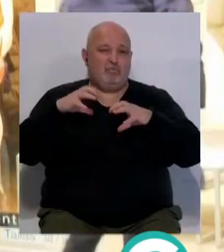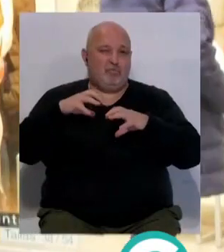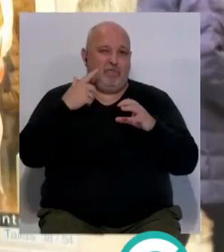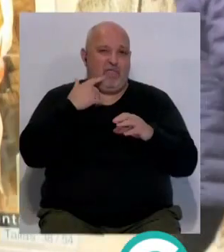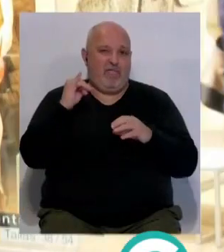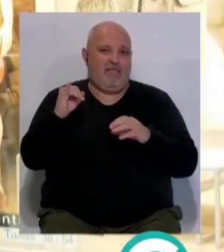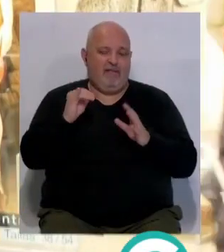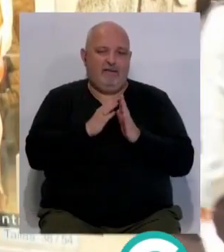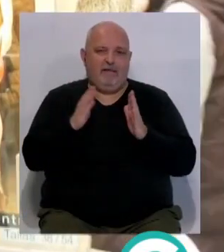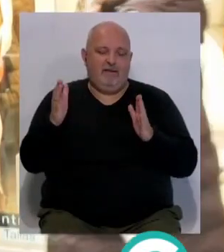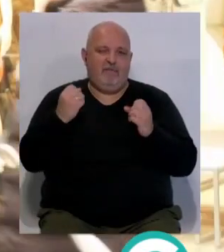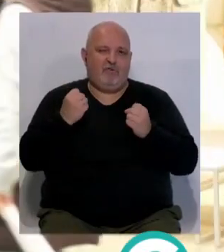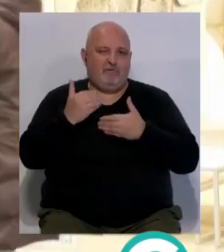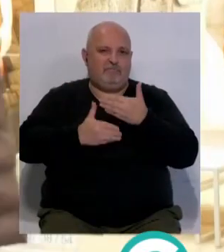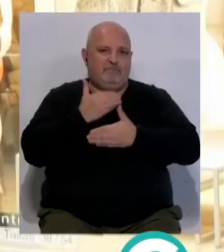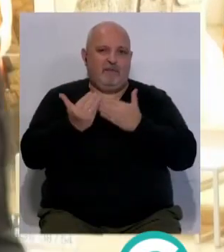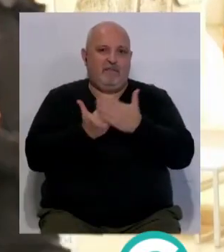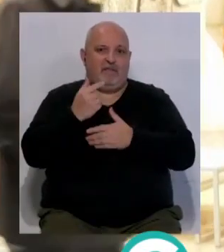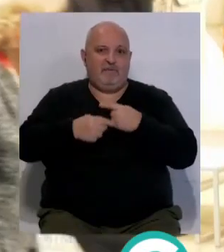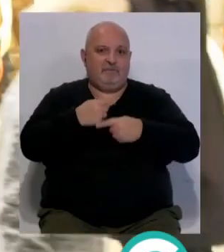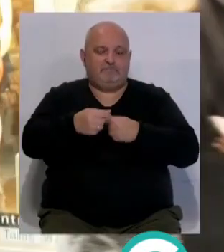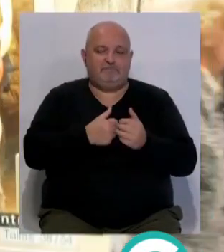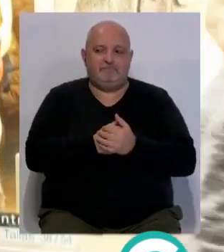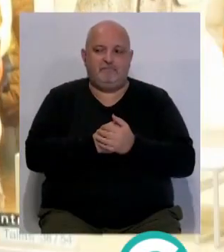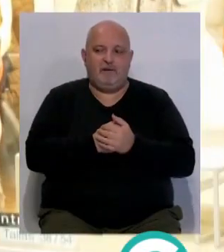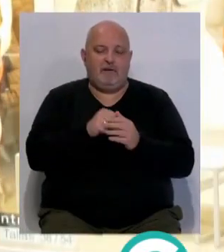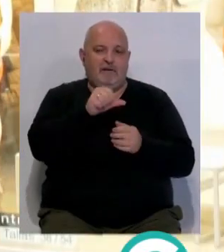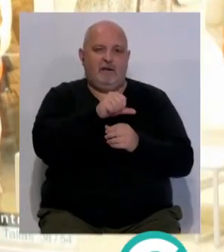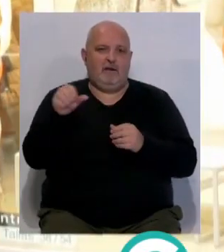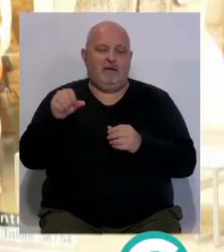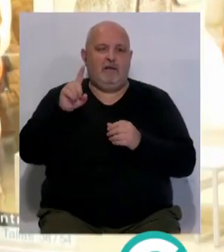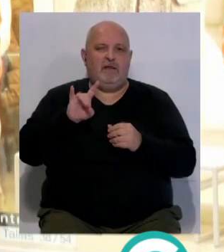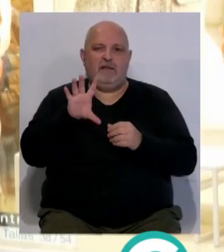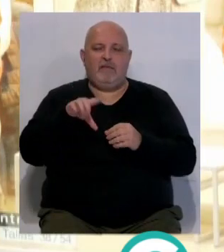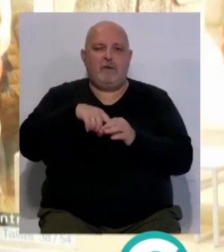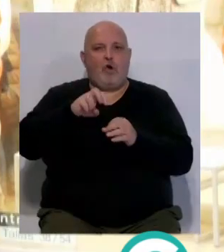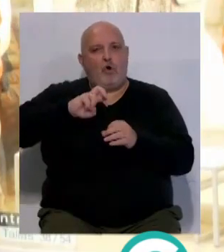va a ser bastante fuerte los días sucesivos para esta semana tenemos también 15 plazas en